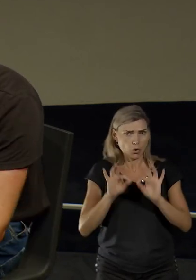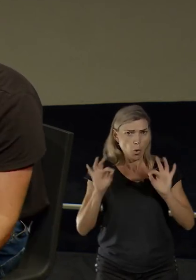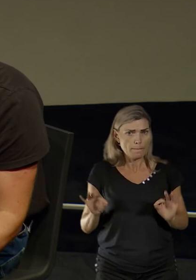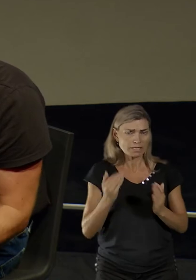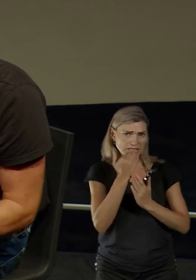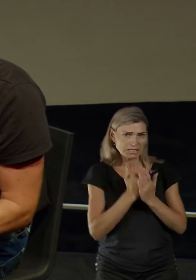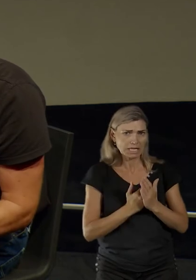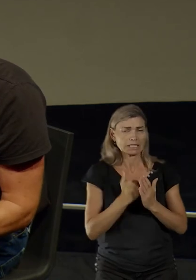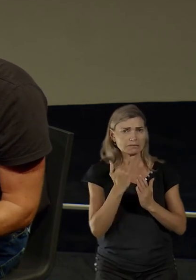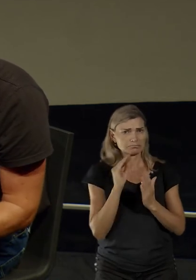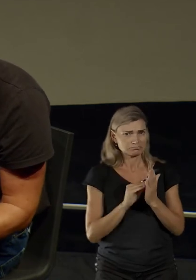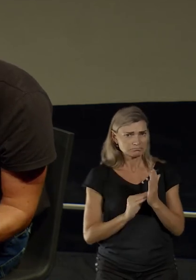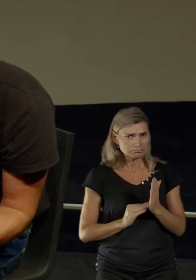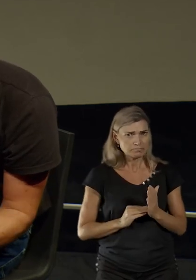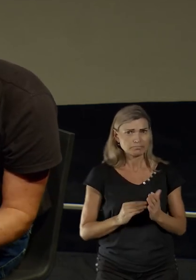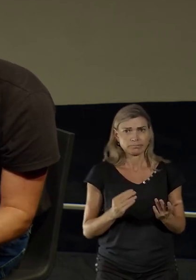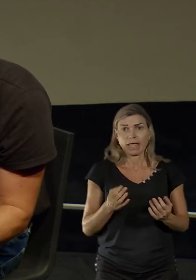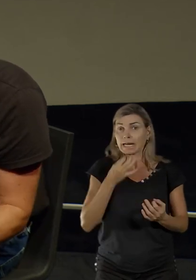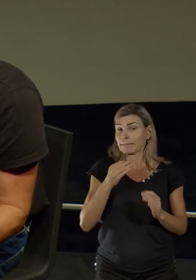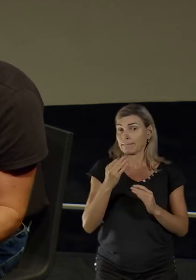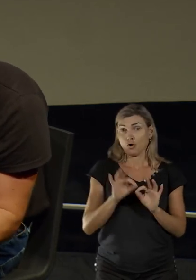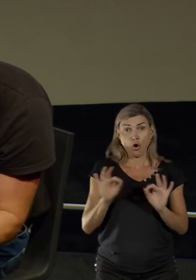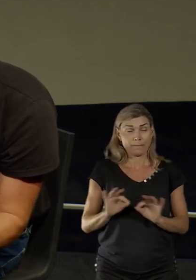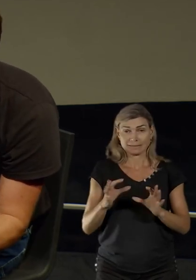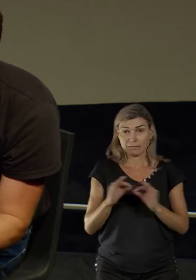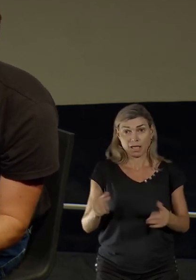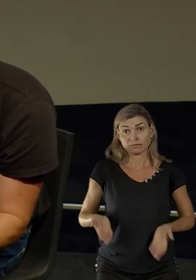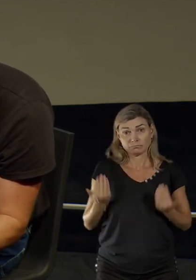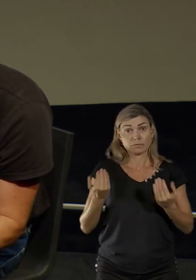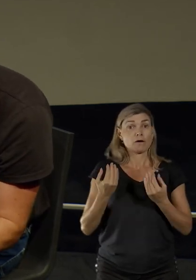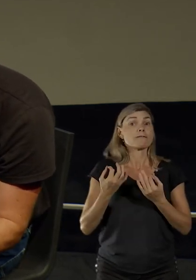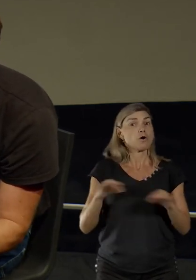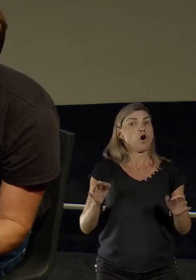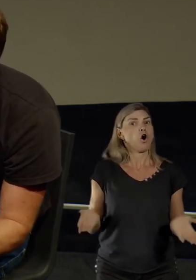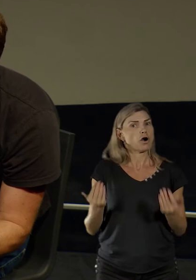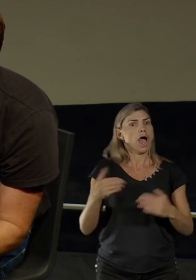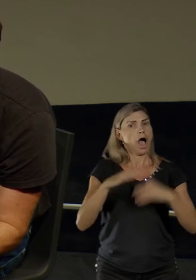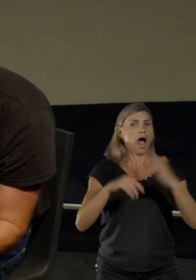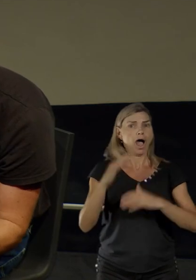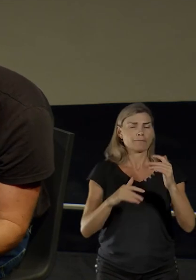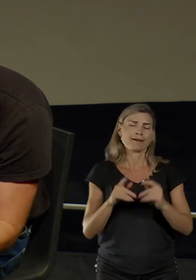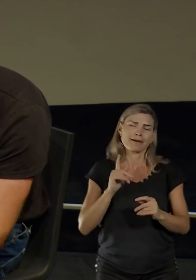A to si myslím, že je možná škoda. Schválně trošku provokuju. Ale...